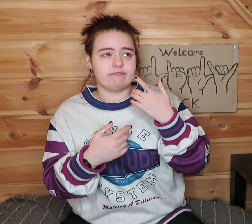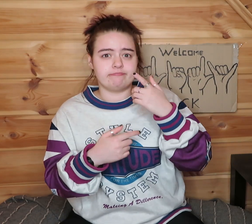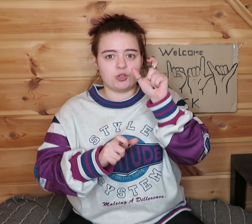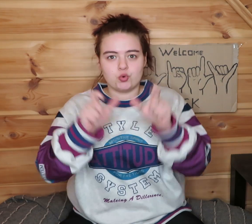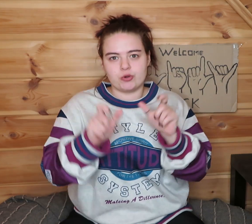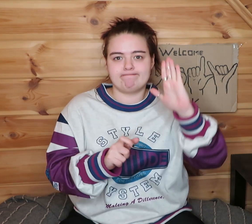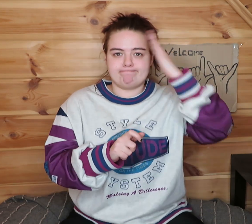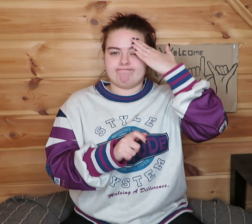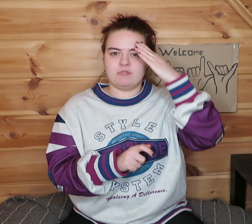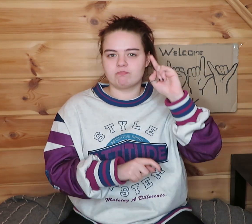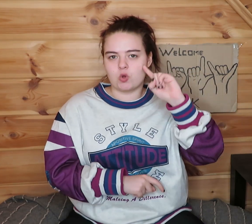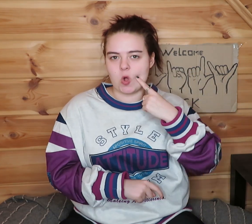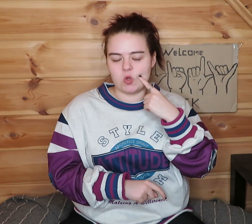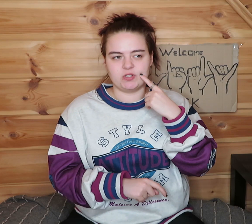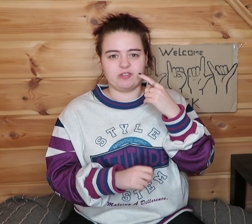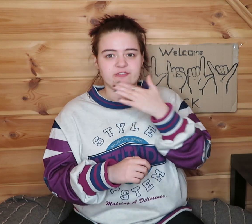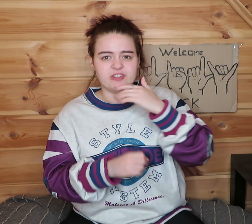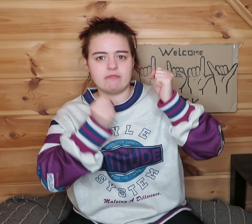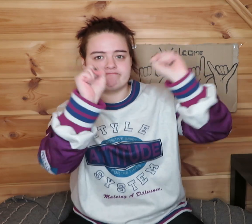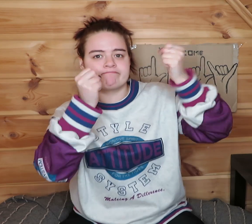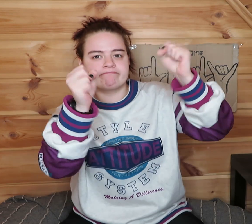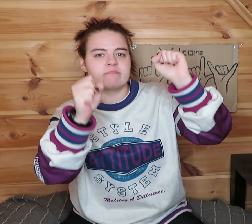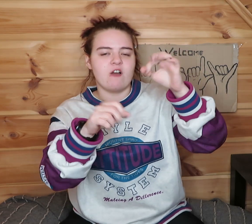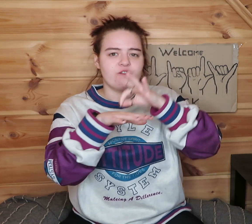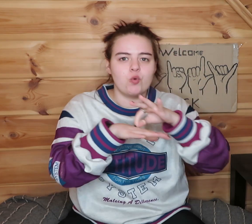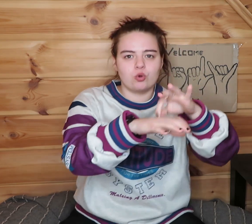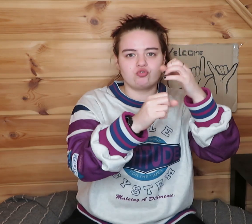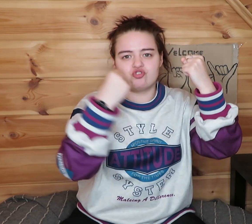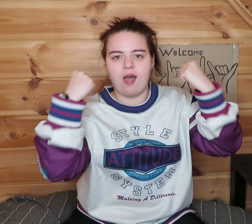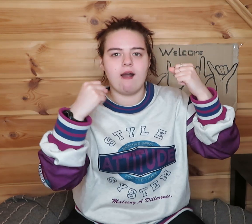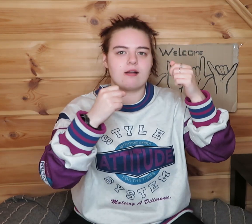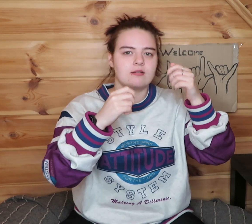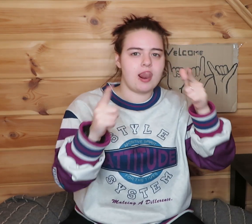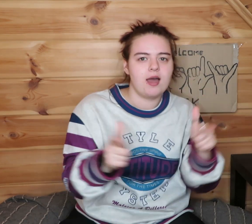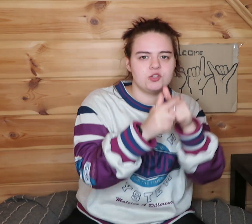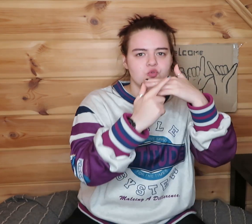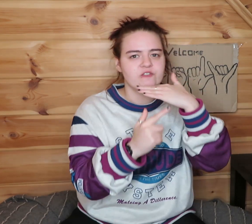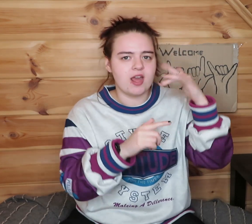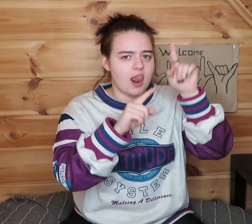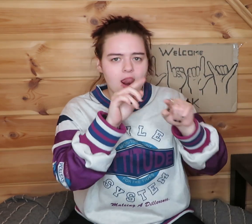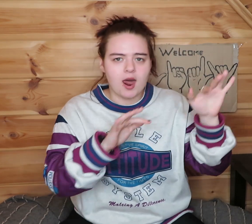Zum Beispiel wird über bekannte Gehörlose, die sich für sehr viel einsetzen und Führungsstark sind